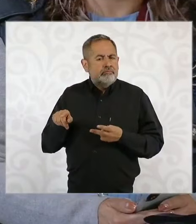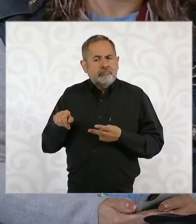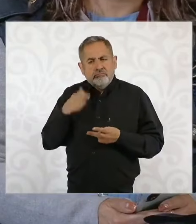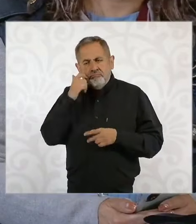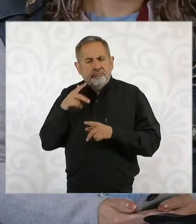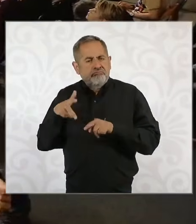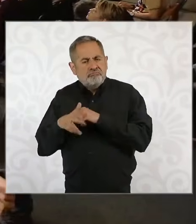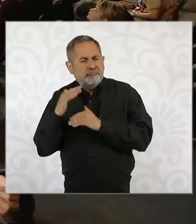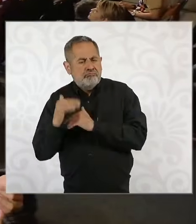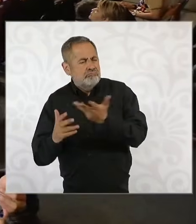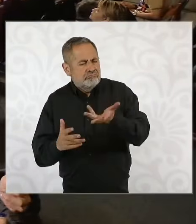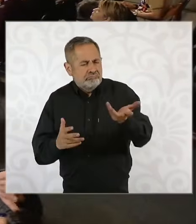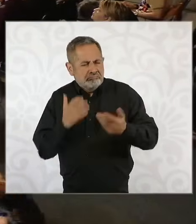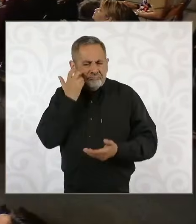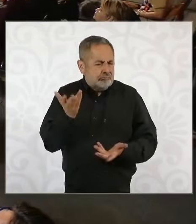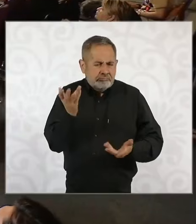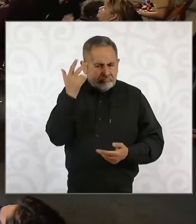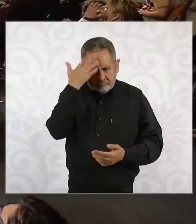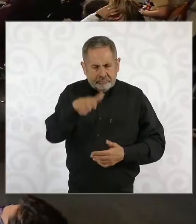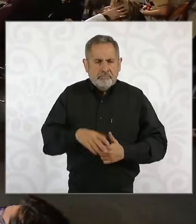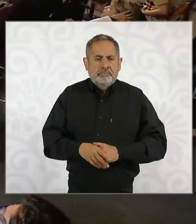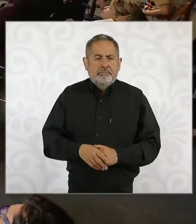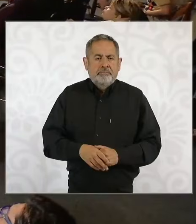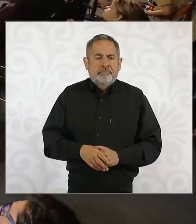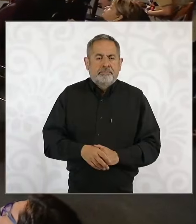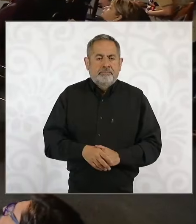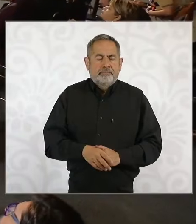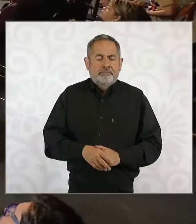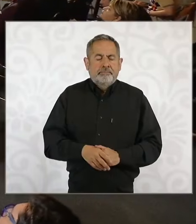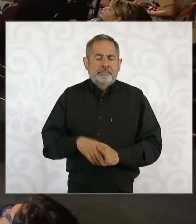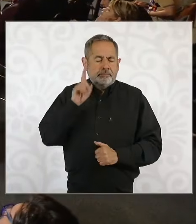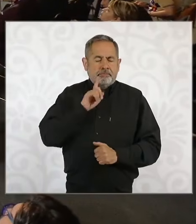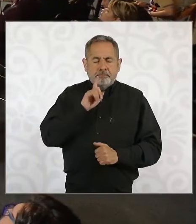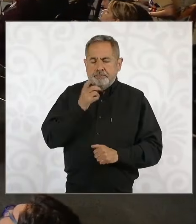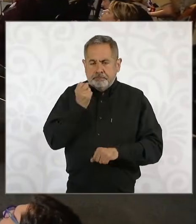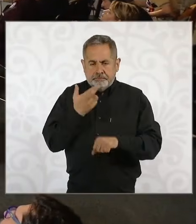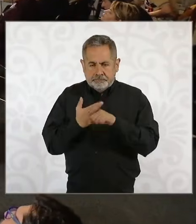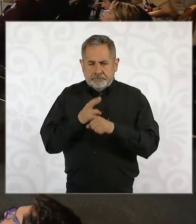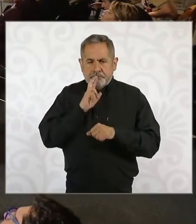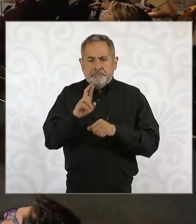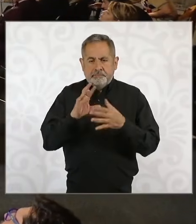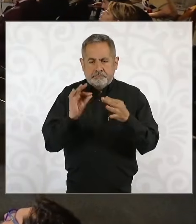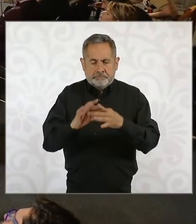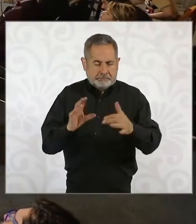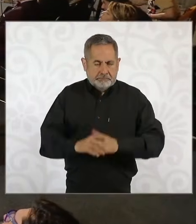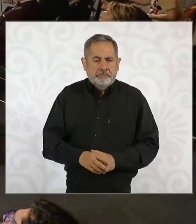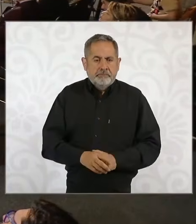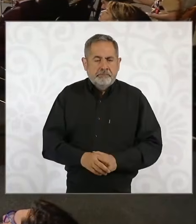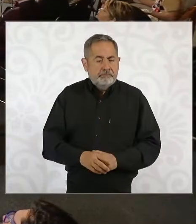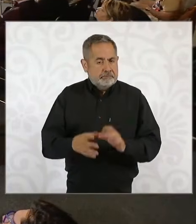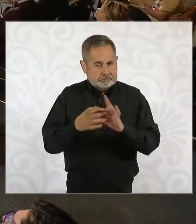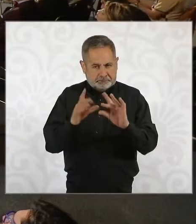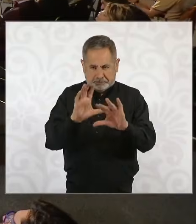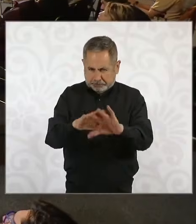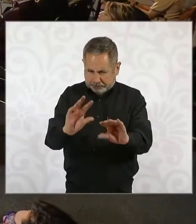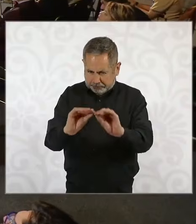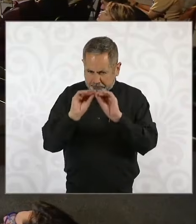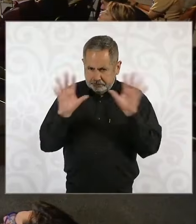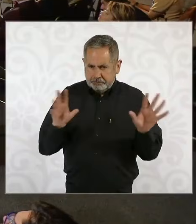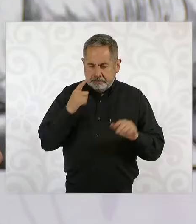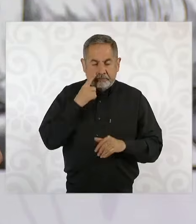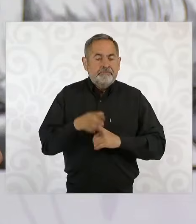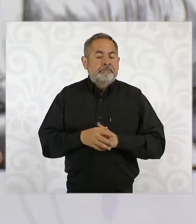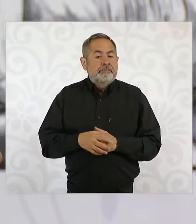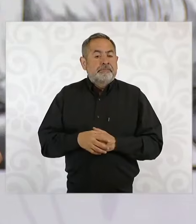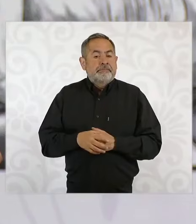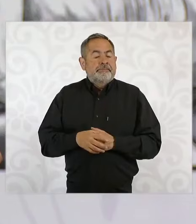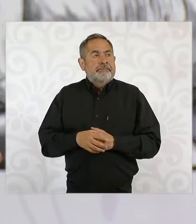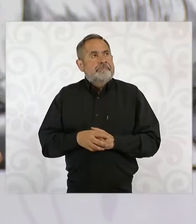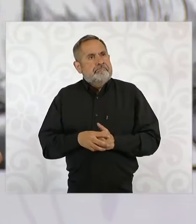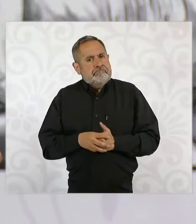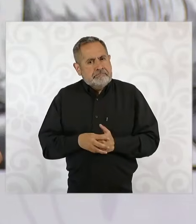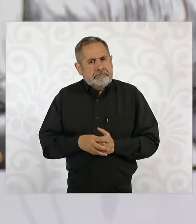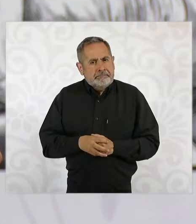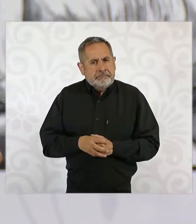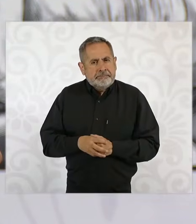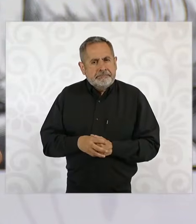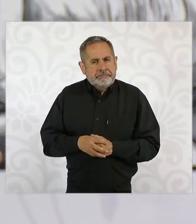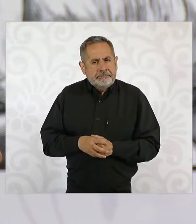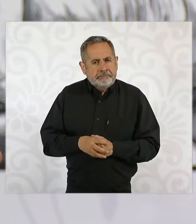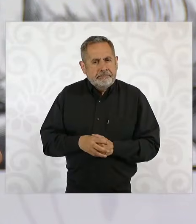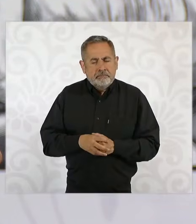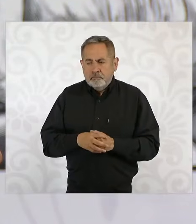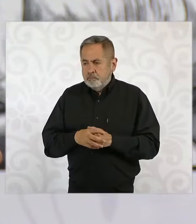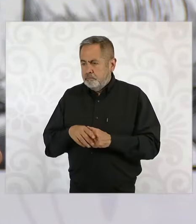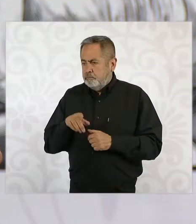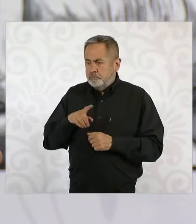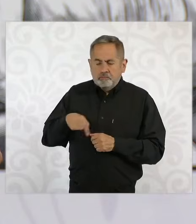tema. es eh hay que aclarar la la hm hay que aclarar muy bien todo lo que lo incrementos,